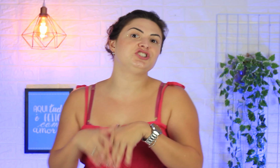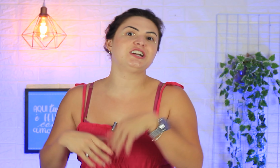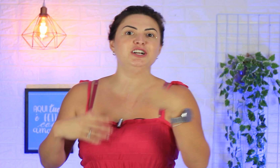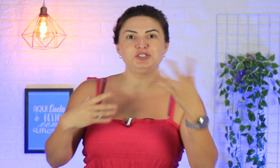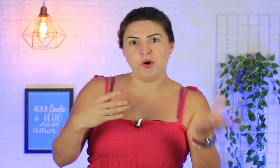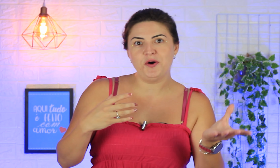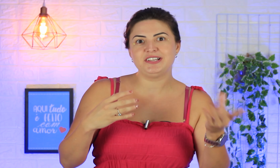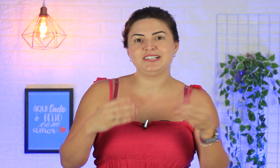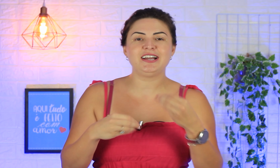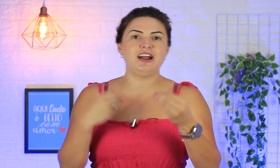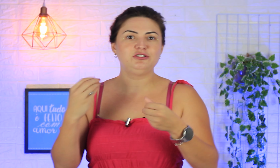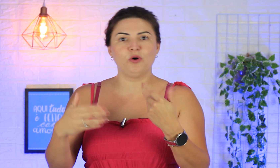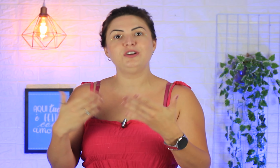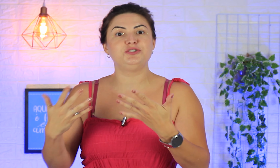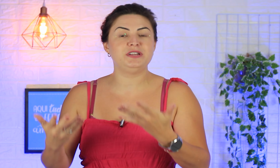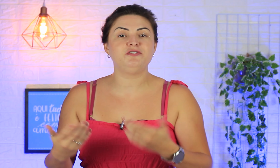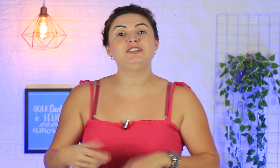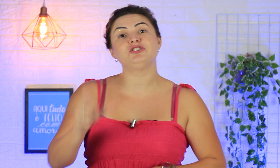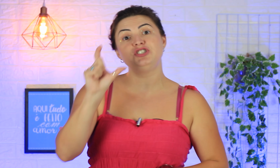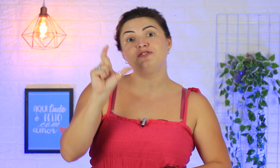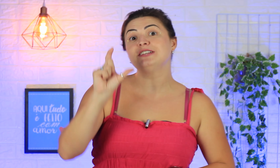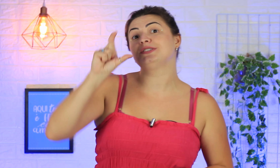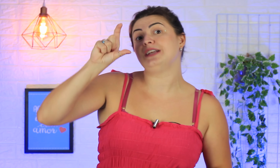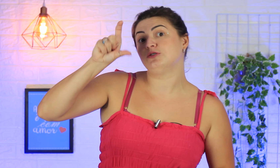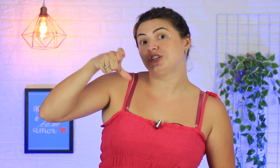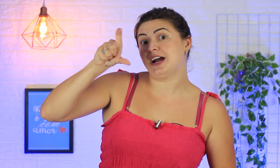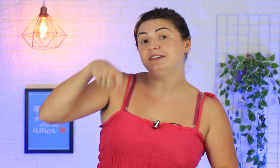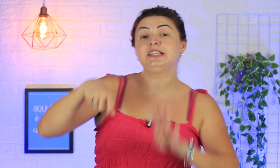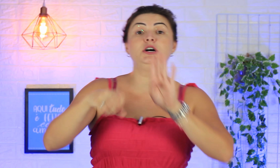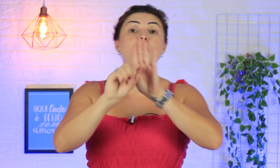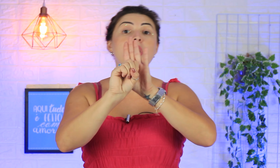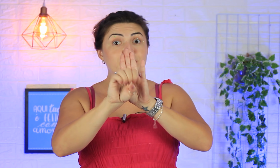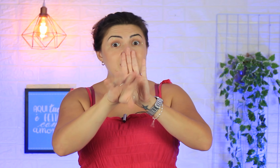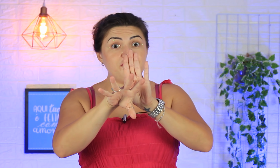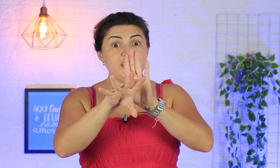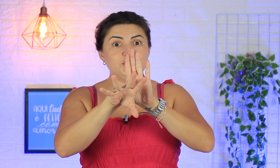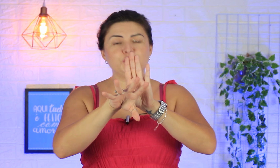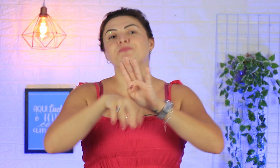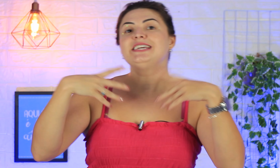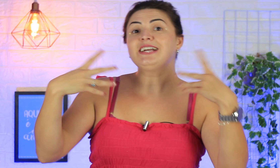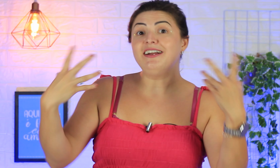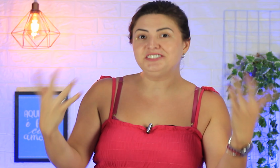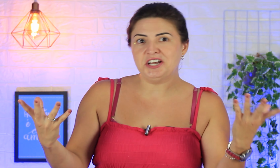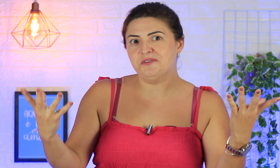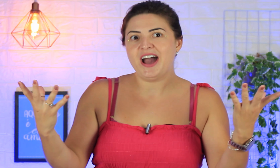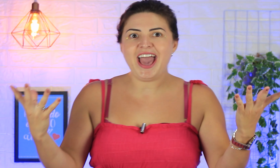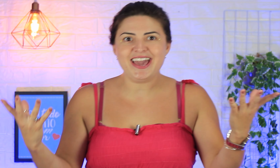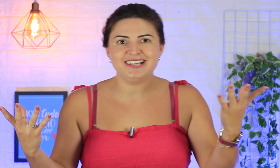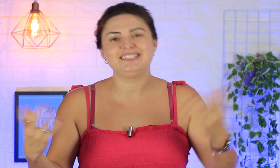de cartões né cartões de benefício a gente faz o sinal de cartão de benefício e que cartão é esse